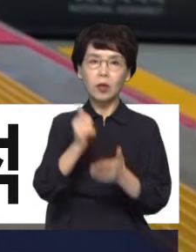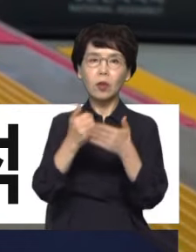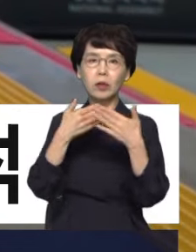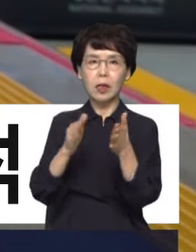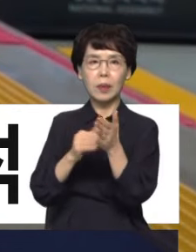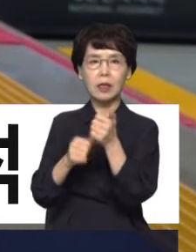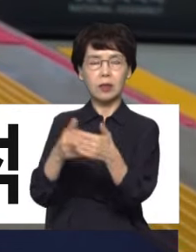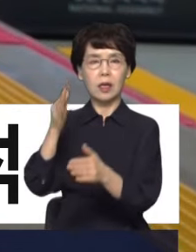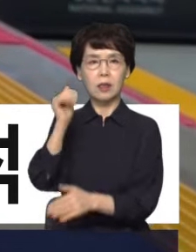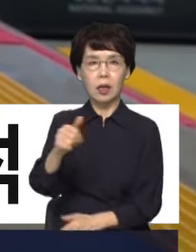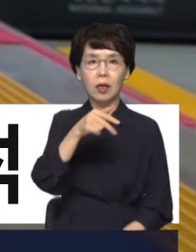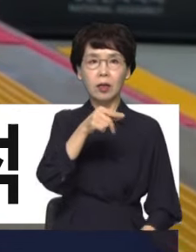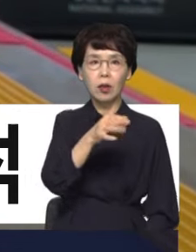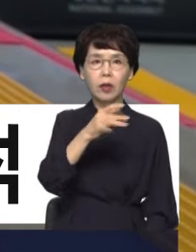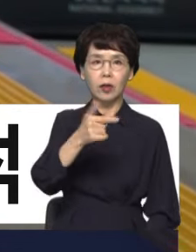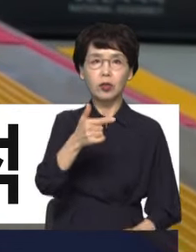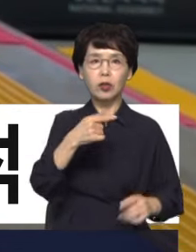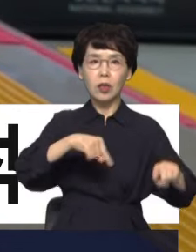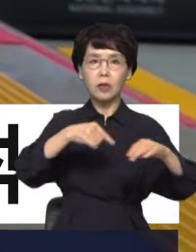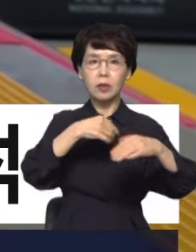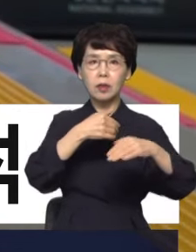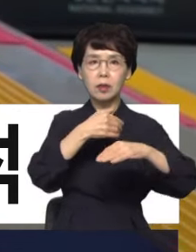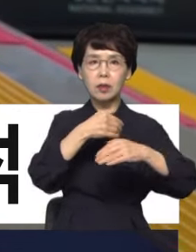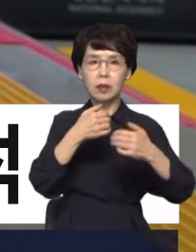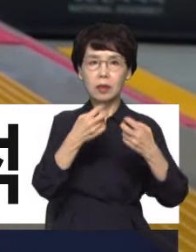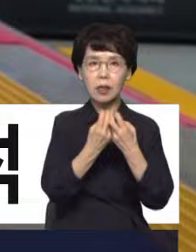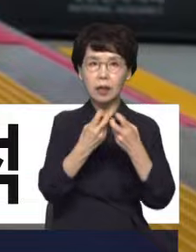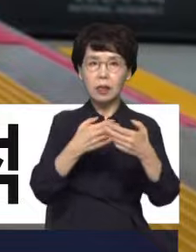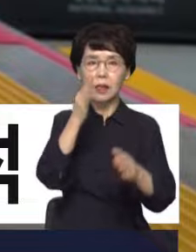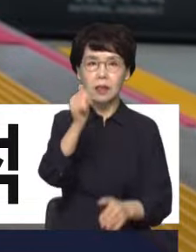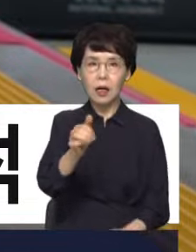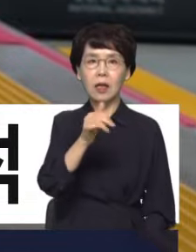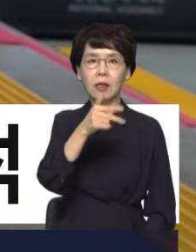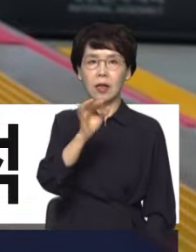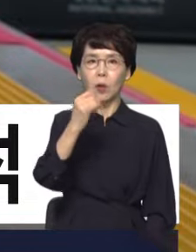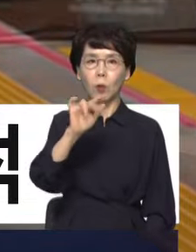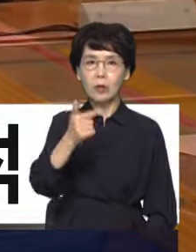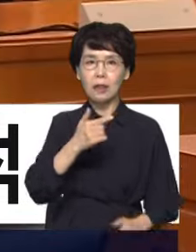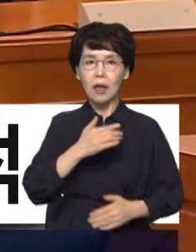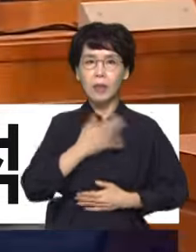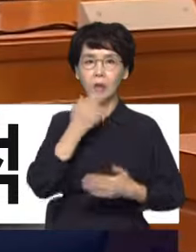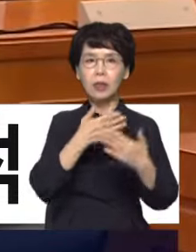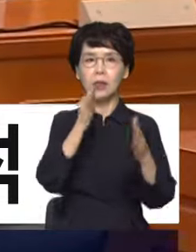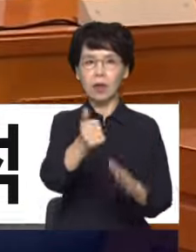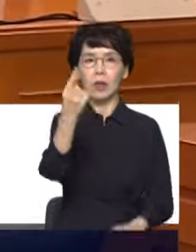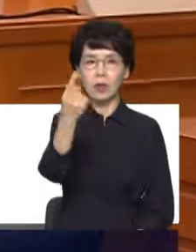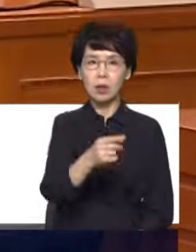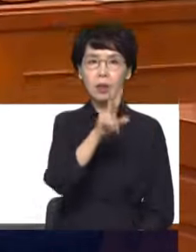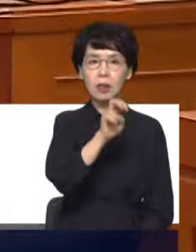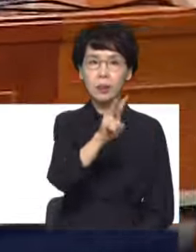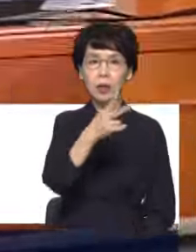정진석 대통령실 비서실장과 성태윤 정책실장, 장호진 국가안보실장 등이 참석했습니다. 22대 국회 개원 이후 처음으로 여야